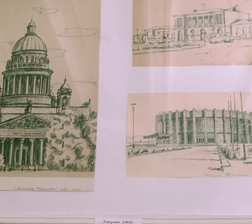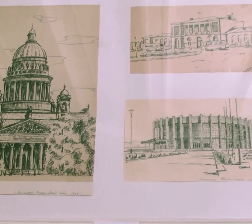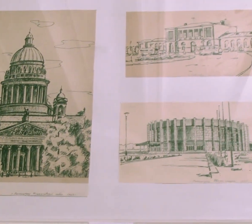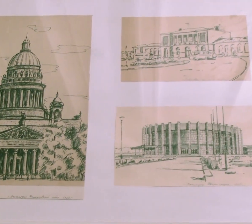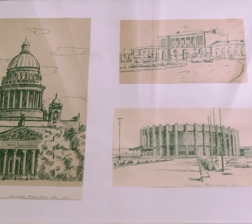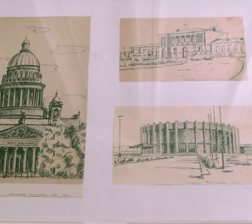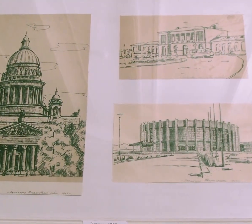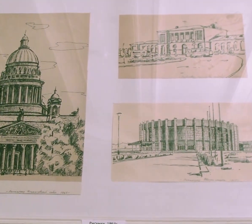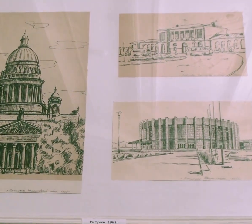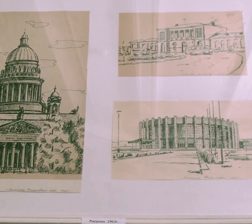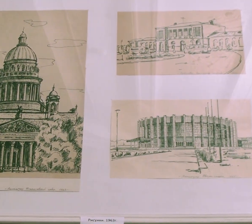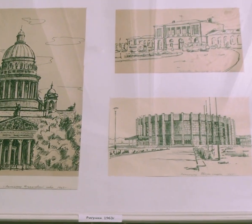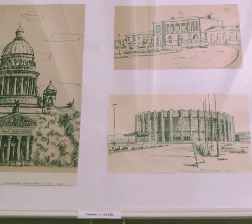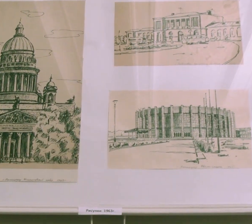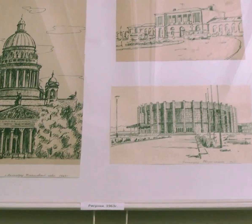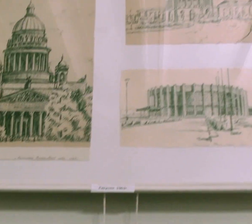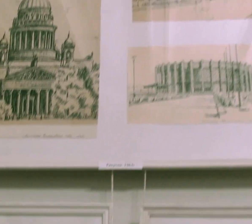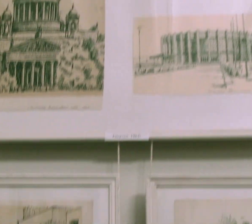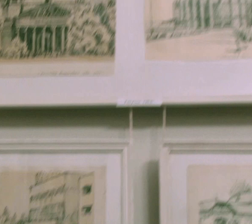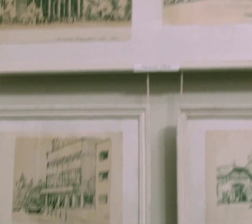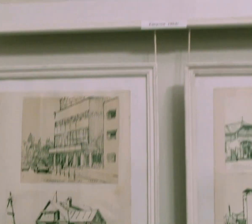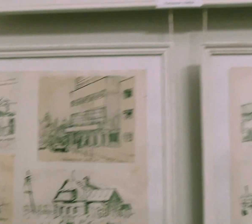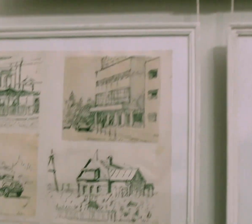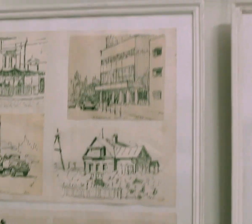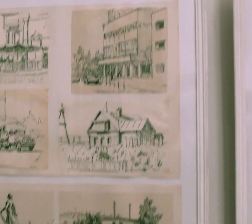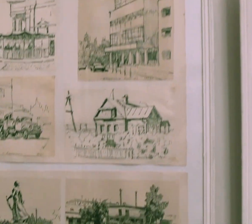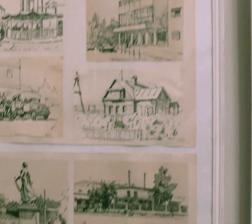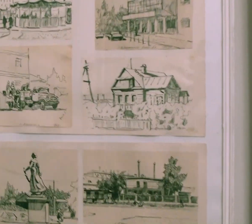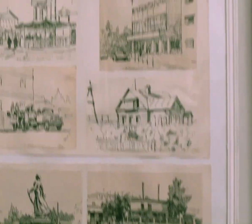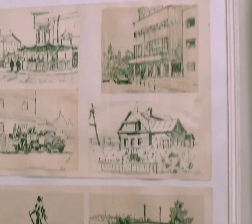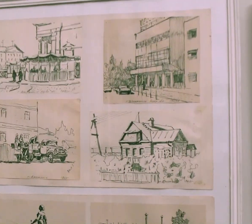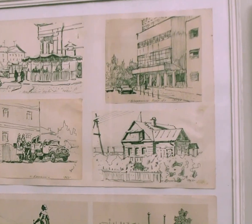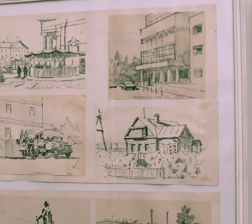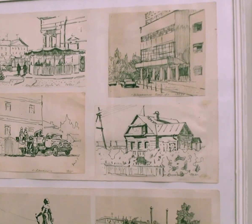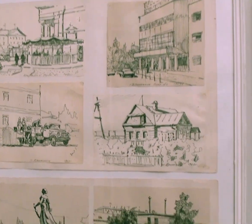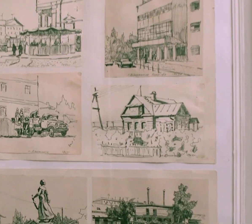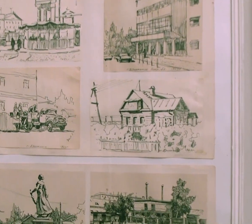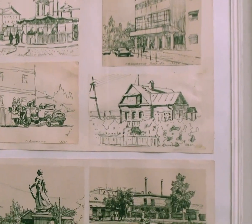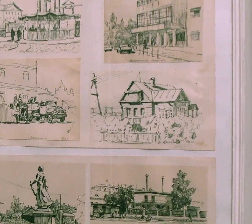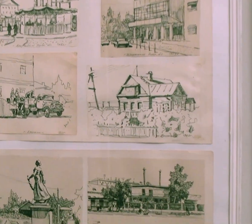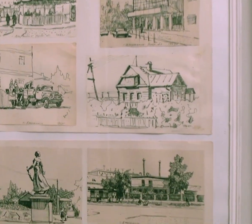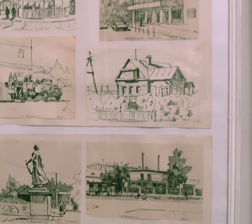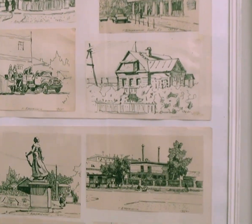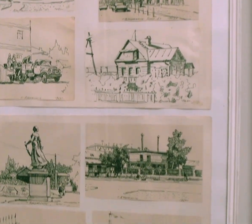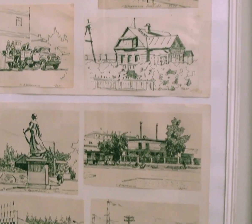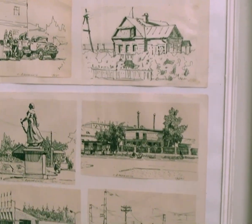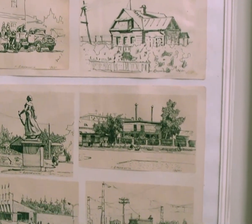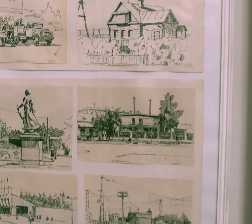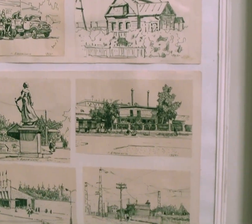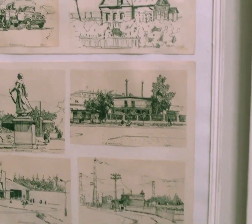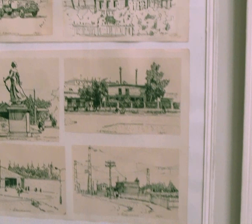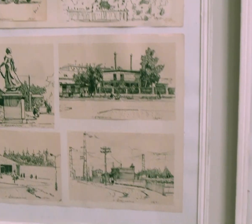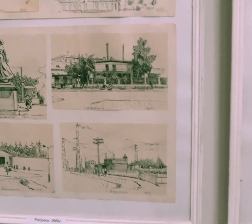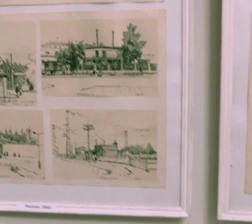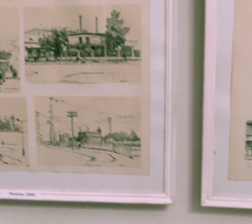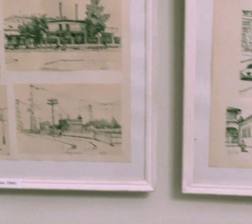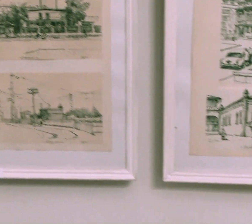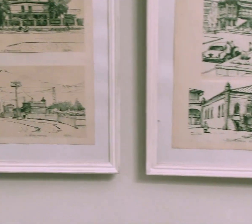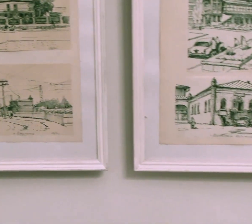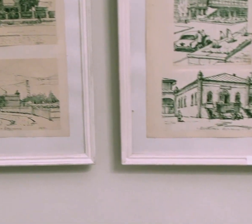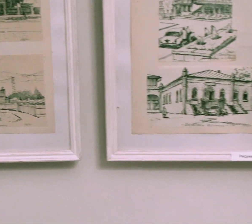Первое образования Юрия Соколова - художественное, поэтому на его набросках можно видеть не только архитектуру,